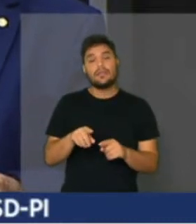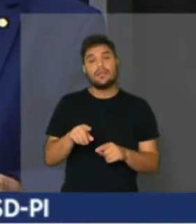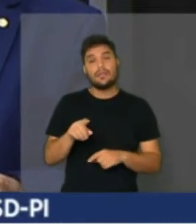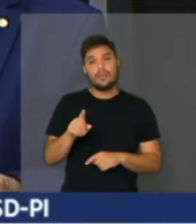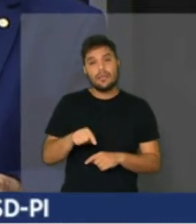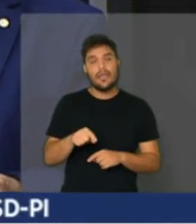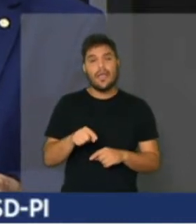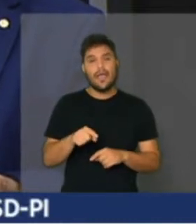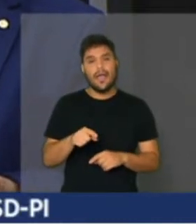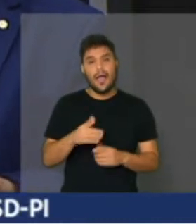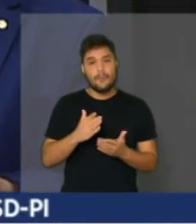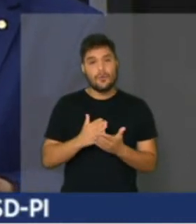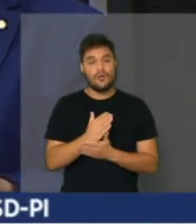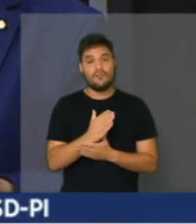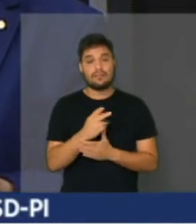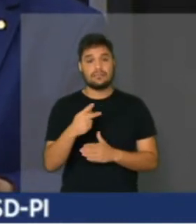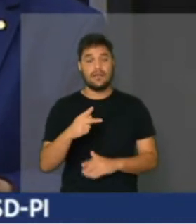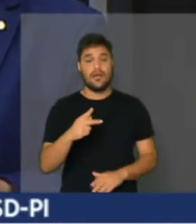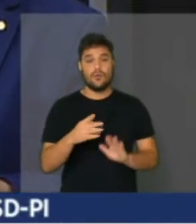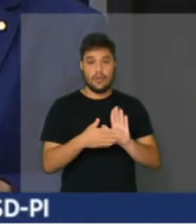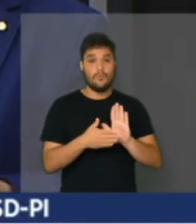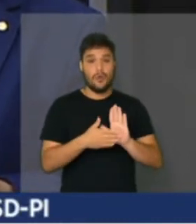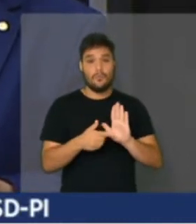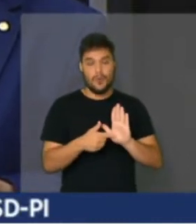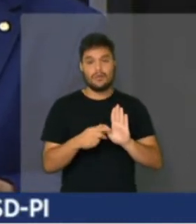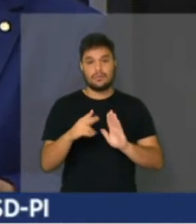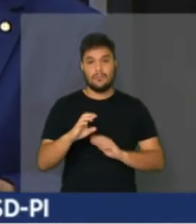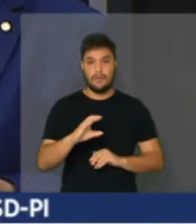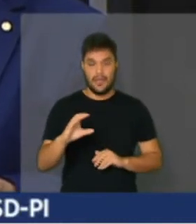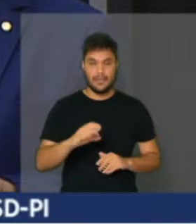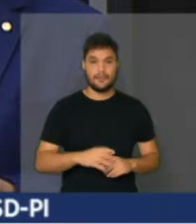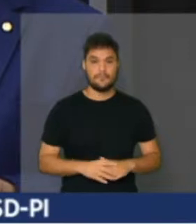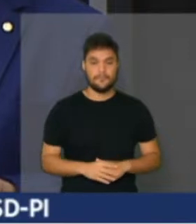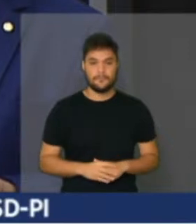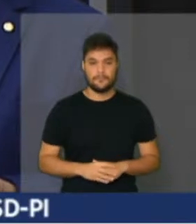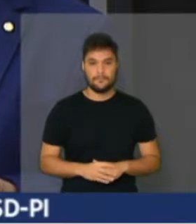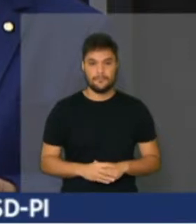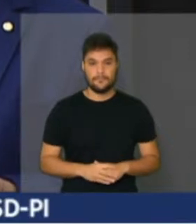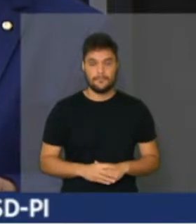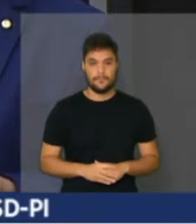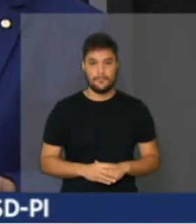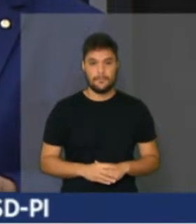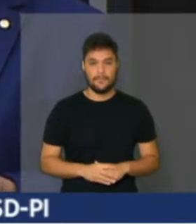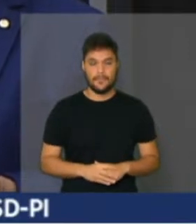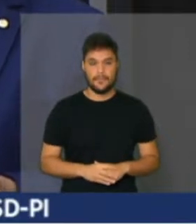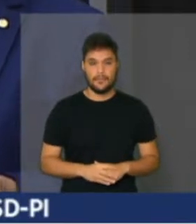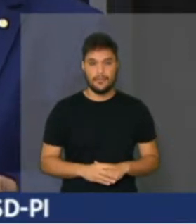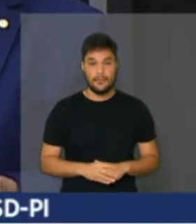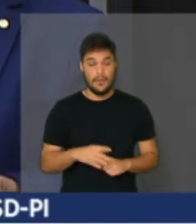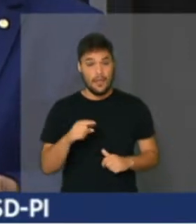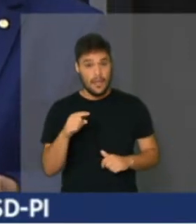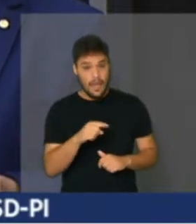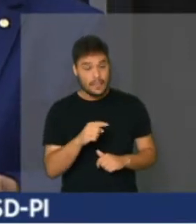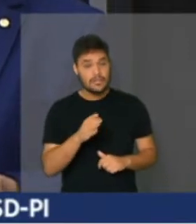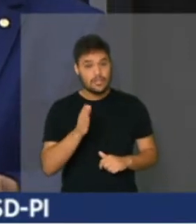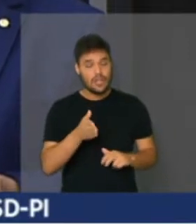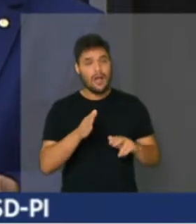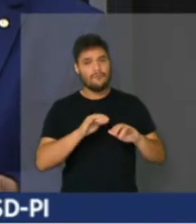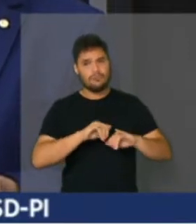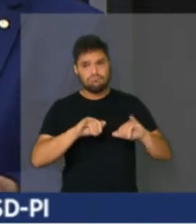PRESENTE PROPOSTA DE EMENDA É CONSTITUIÇÃO, CONSTITUCIONAL, QUE FORAM DIVULGADOS NA AUDIÊNCIA PÚBLICA REALIZADA NESTA